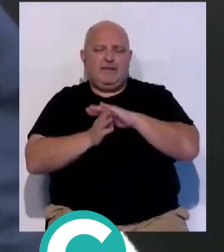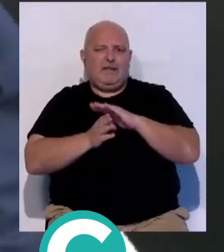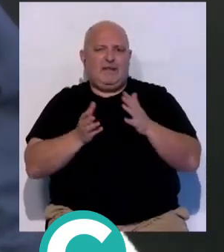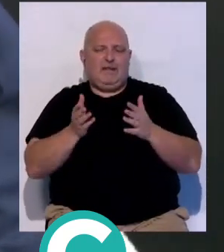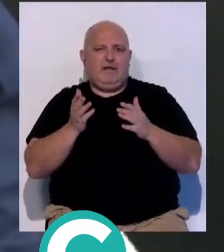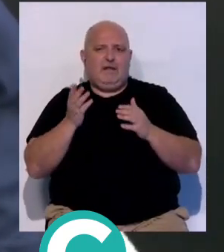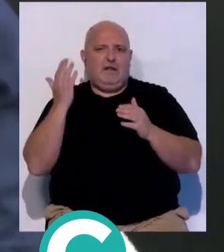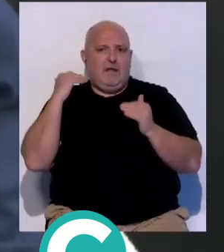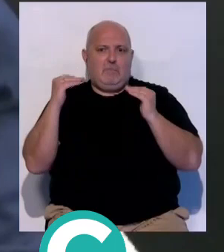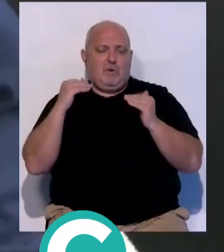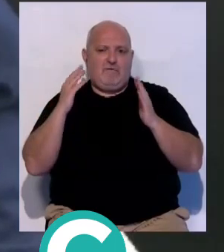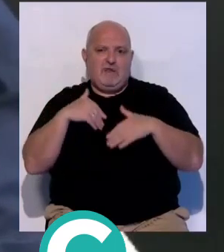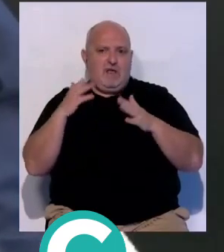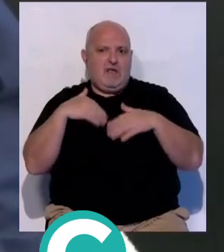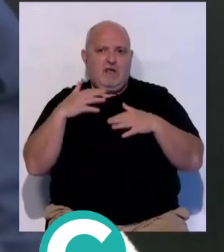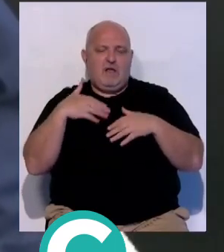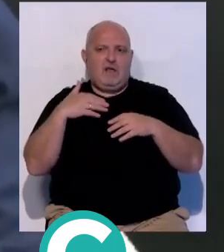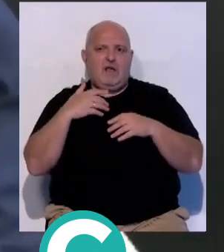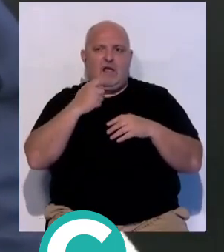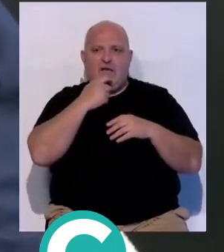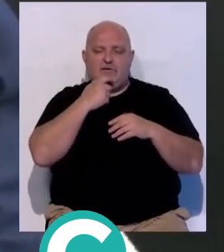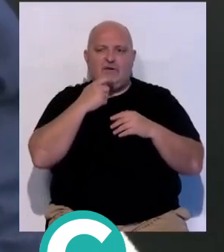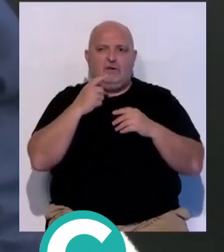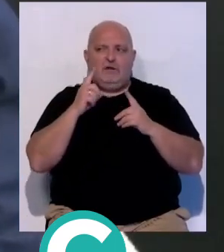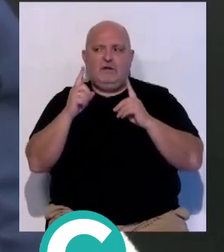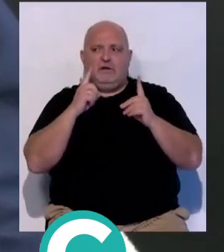época no ocurría continuamente entre el árbitro el asistente con una información que yo creo que